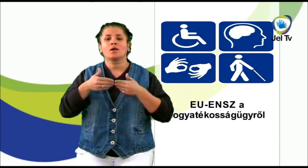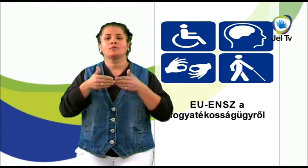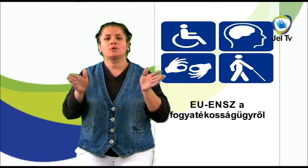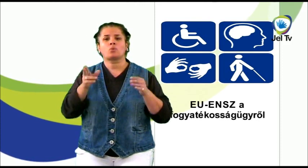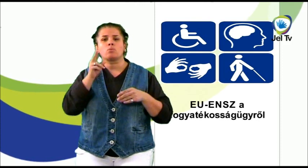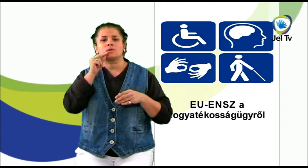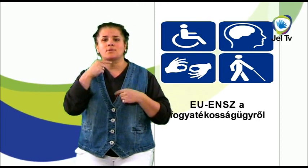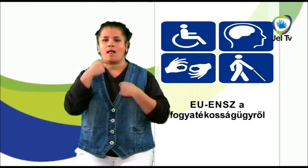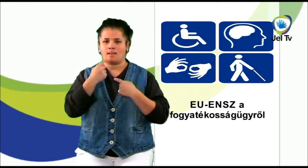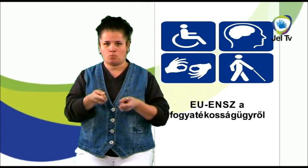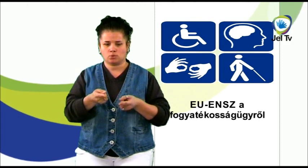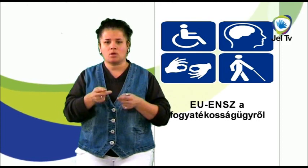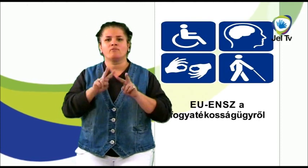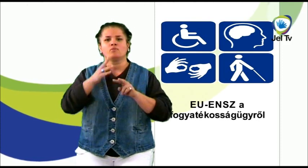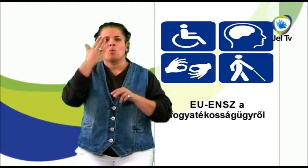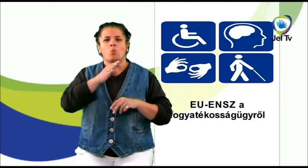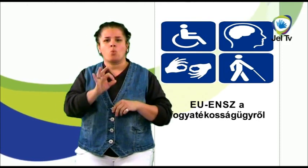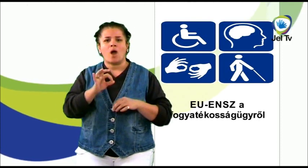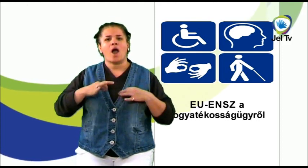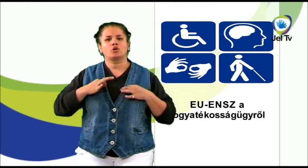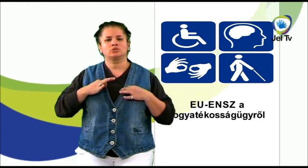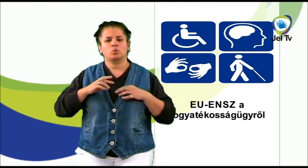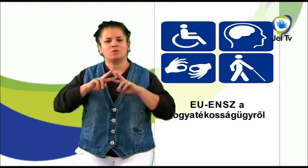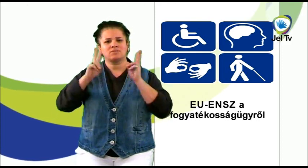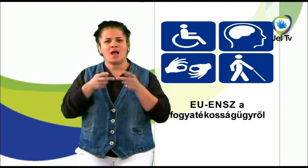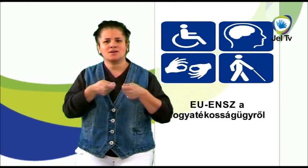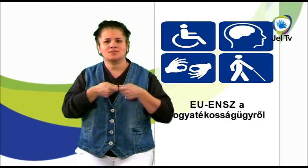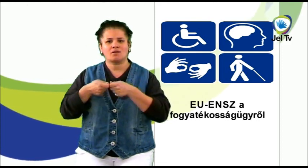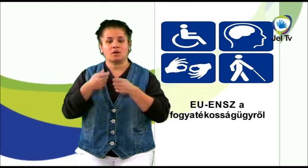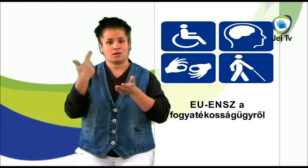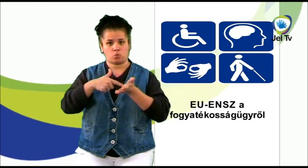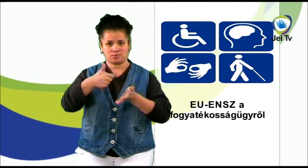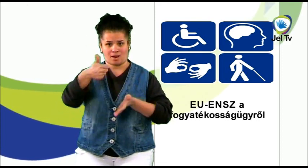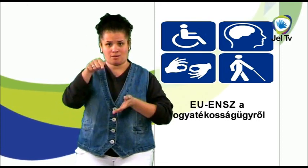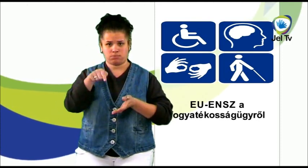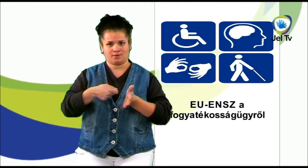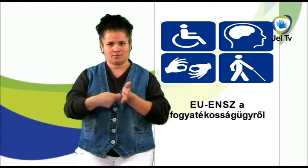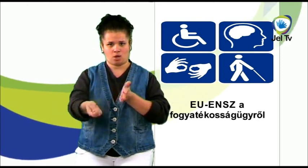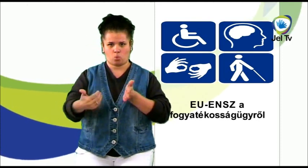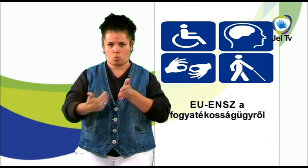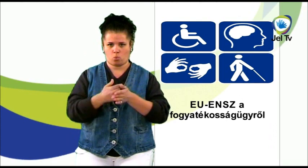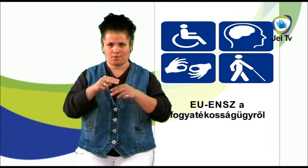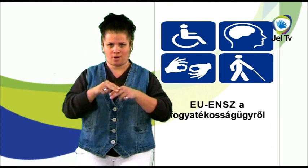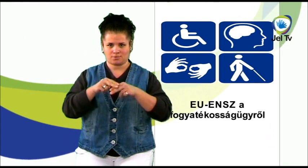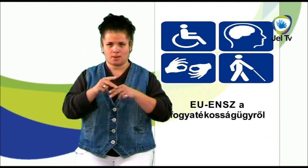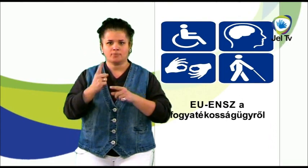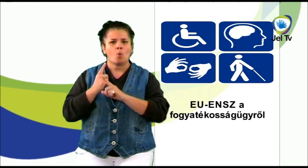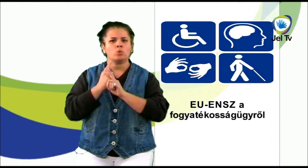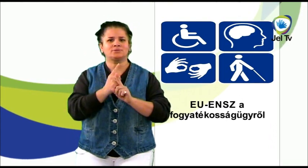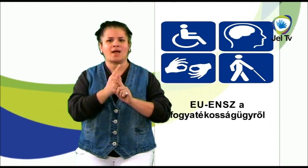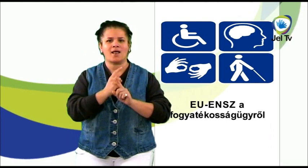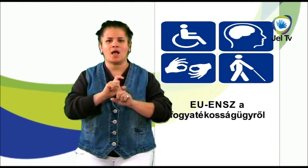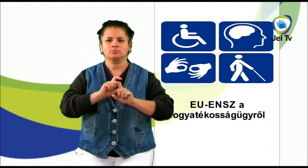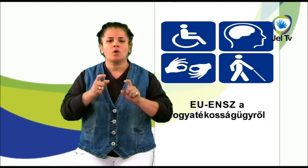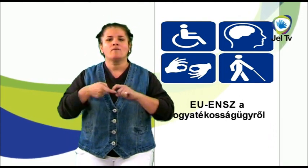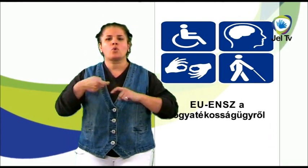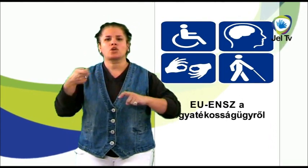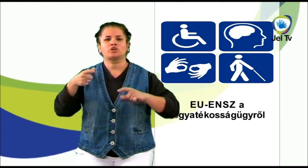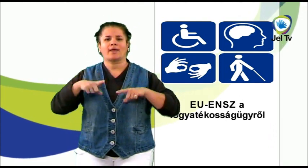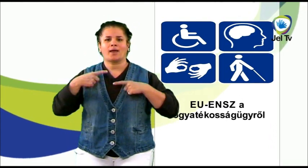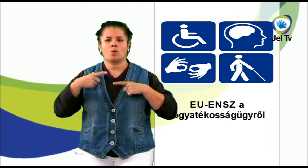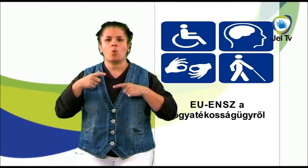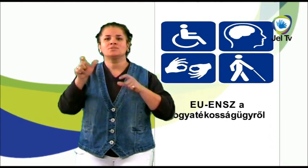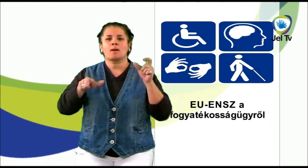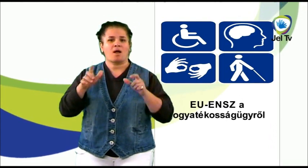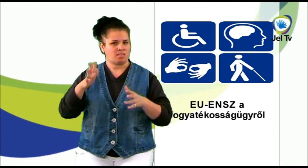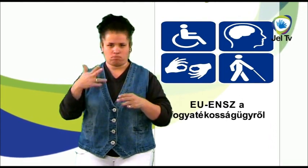A nyitóbeszédben elmondta, a WHO 2001-ben kiadott egy új rendelet, hogy a hozzáállás miatt a fogyatékkal élő személyek nem betegek,